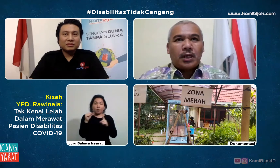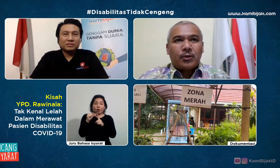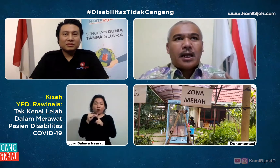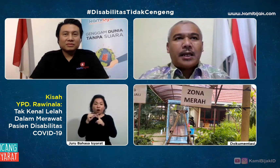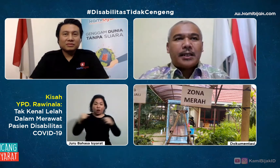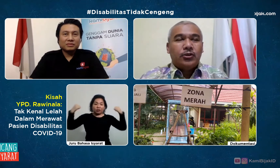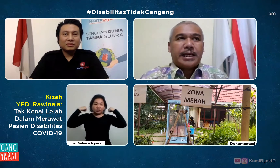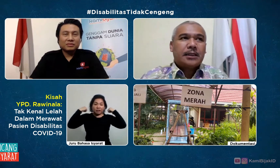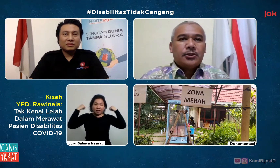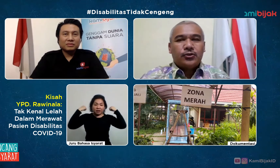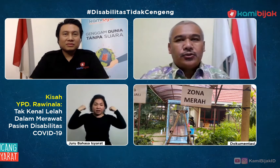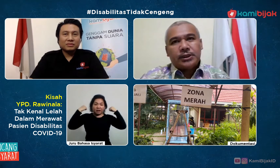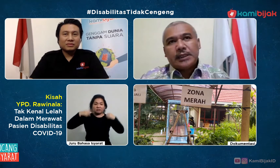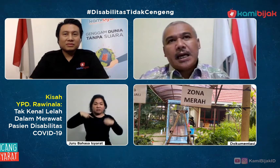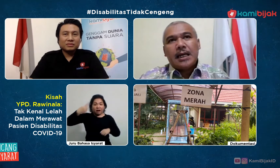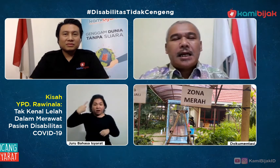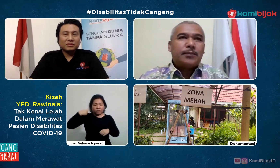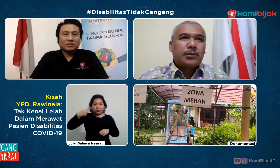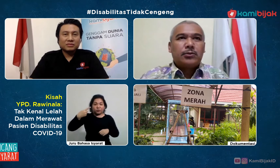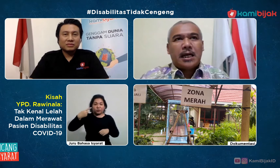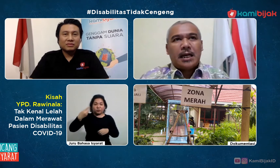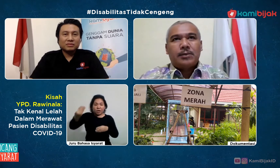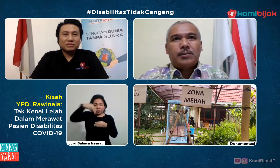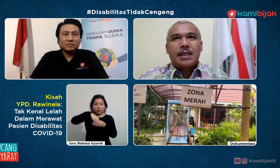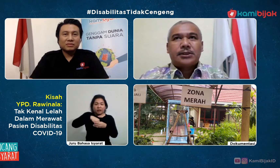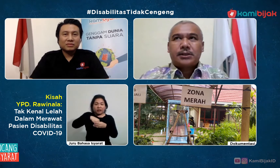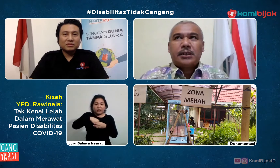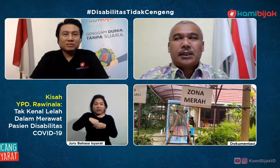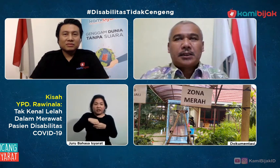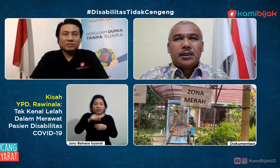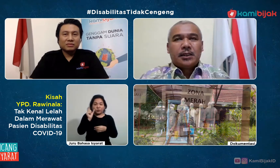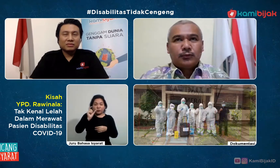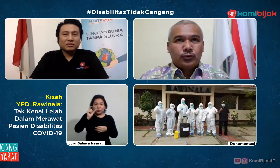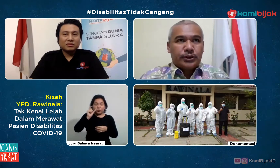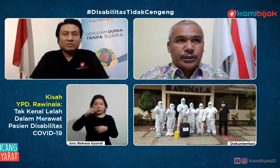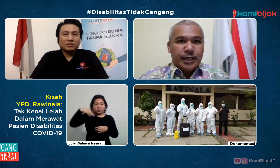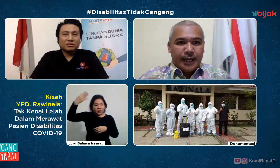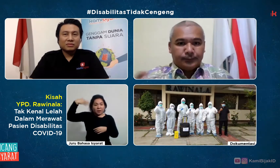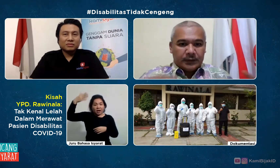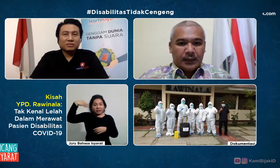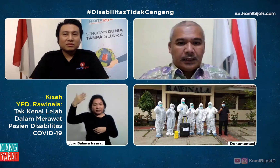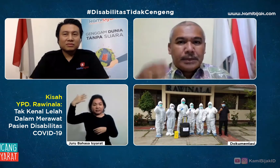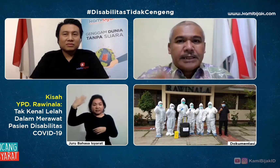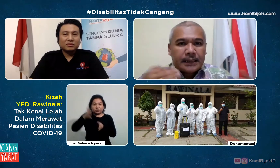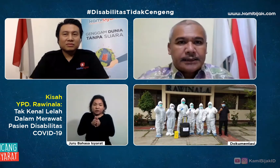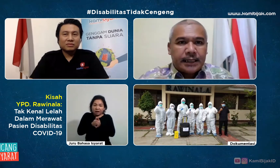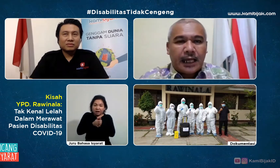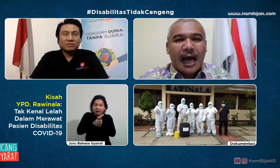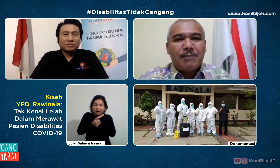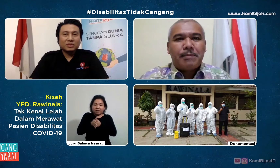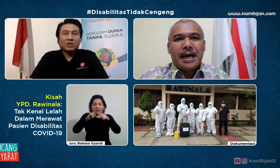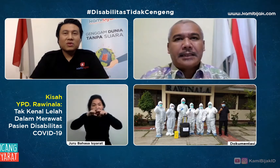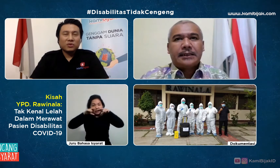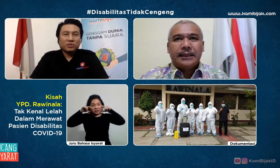untuk pola pola hidup sehat cuci tangan penggunaan masker kemudian menjaga jarak aman ini.